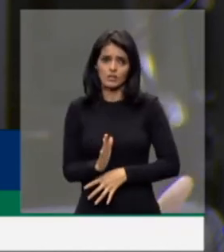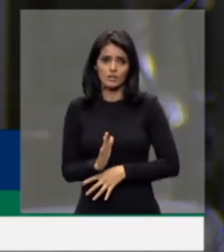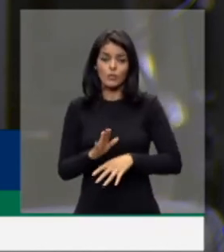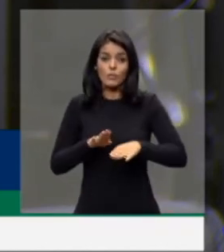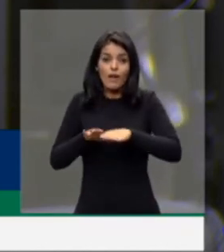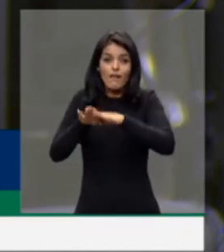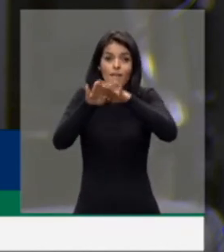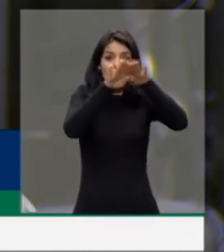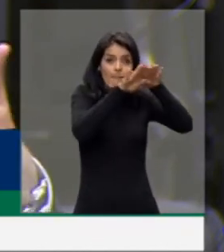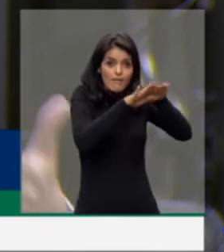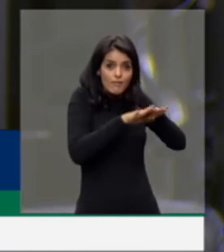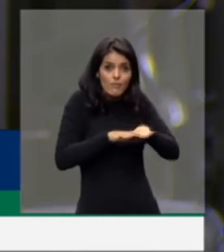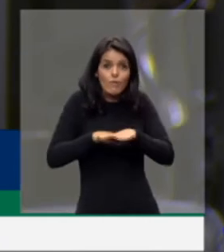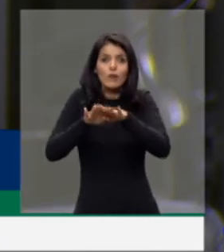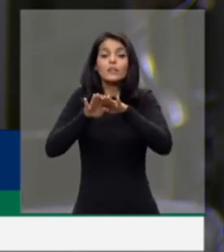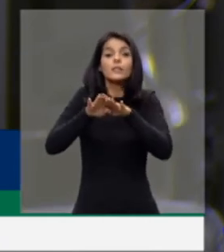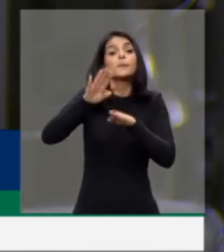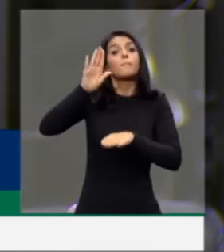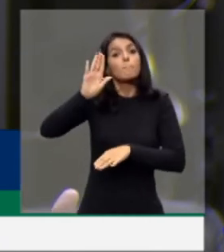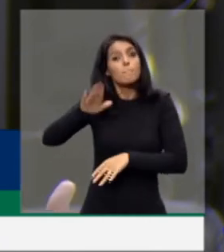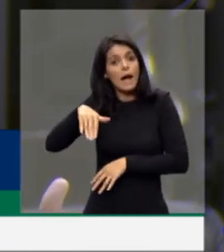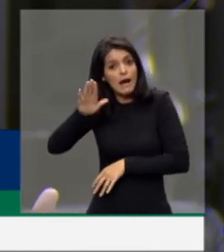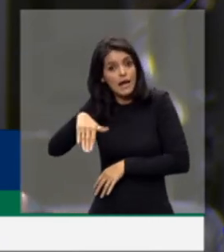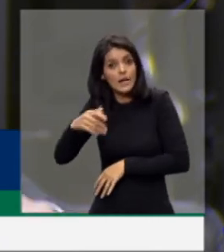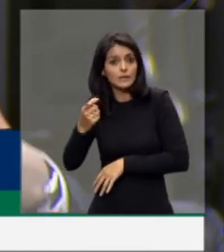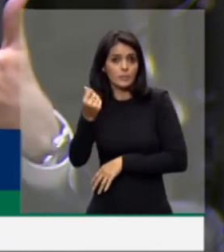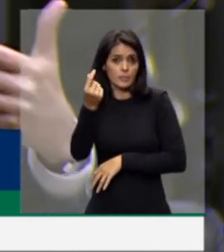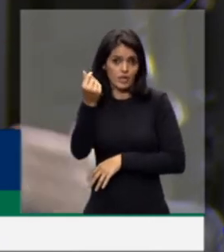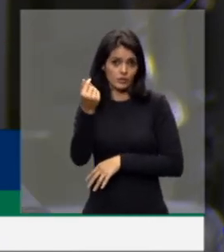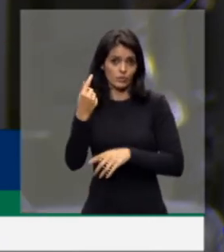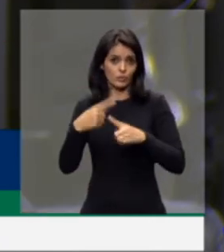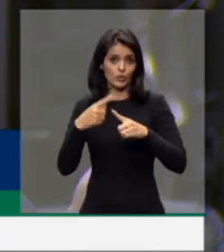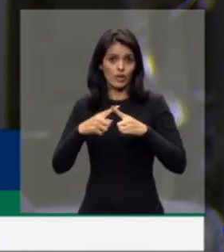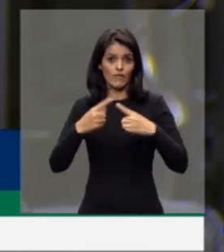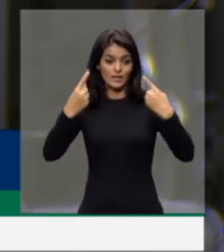AVANÇAR NO SETOR ELÉTRICO NO FORNECIMENTO DE ENERGIA TODOS